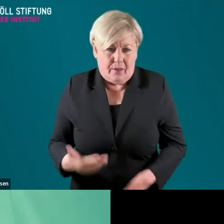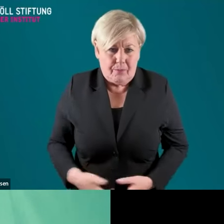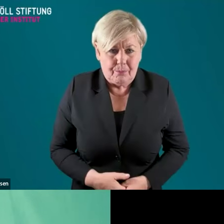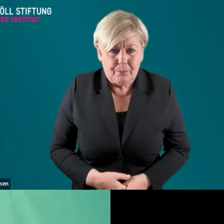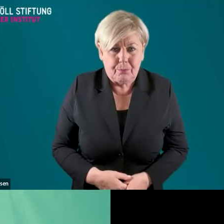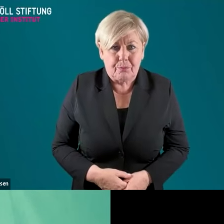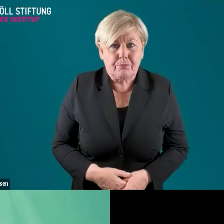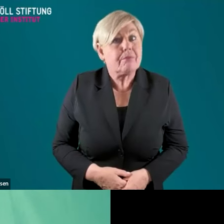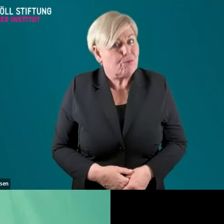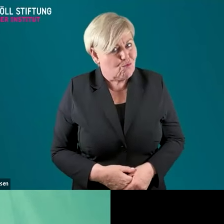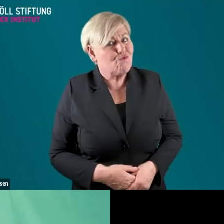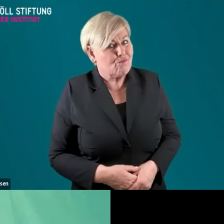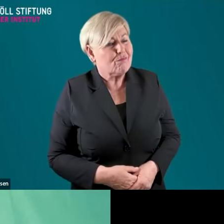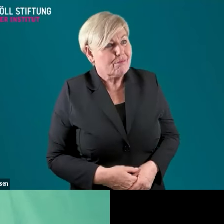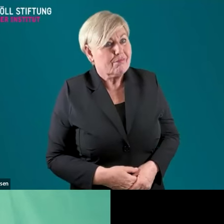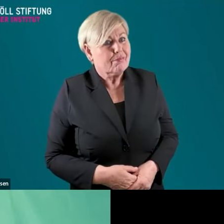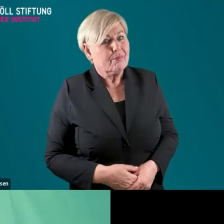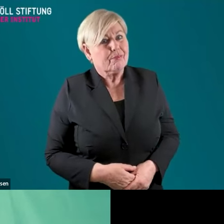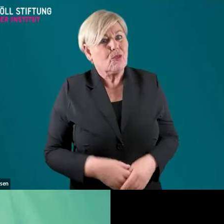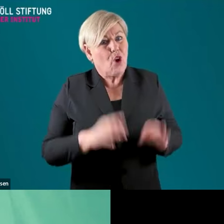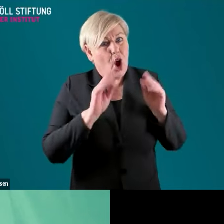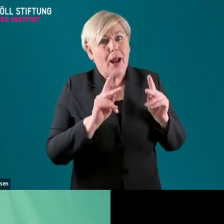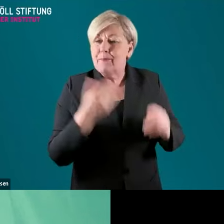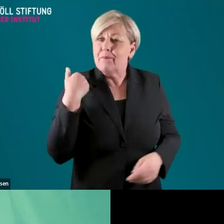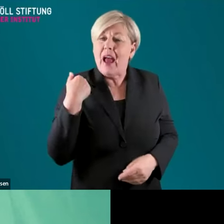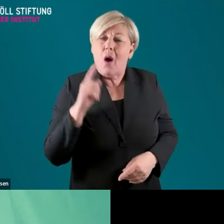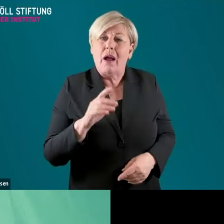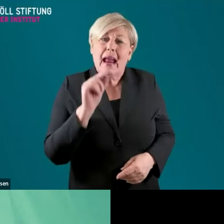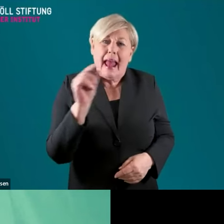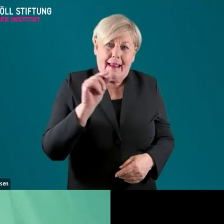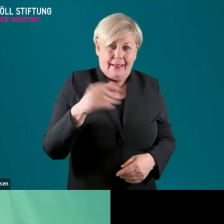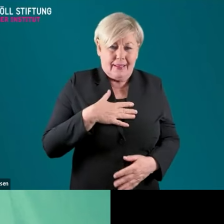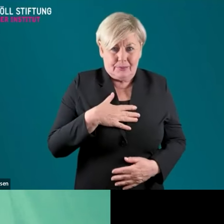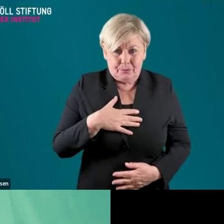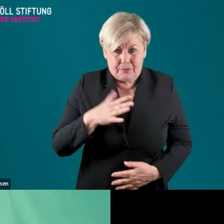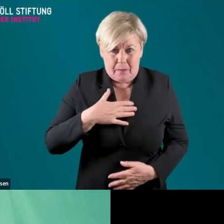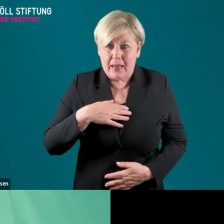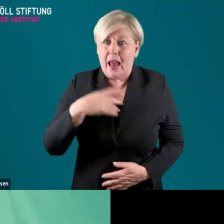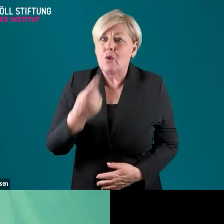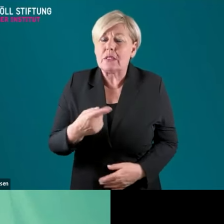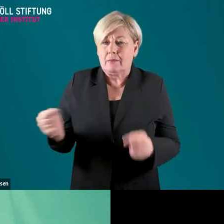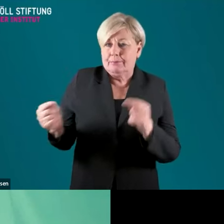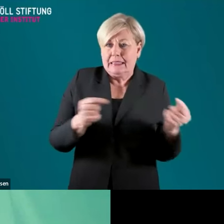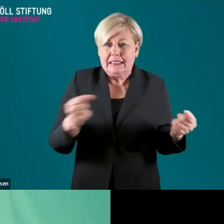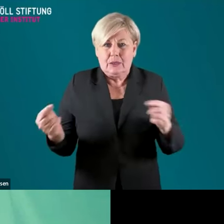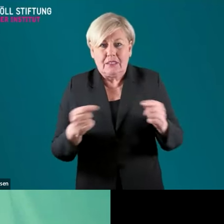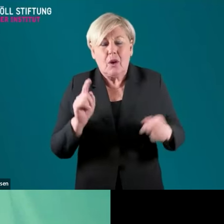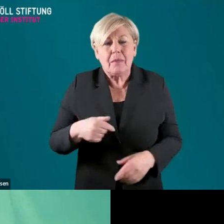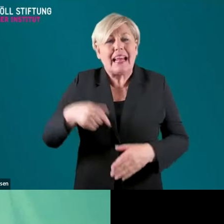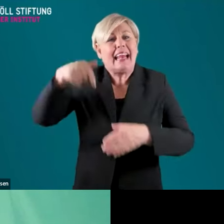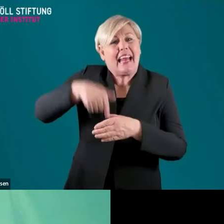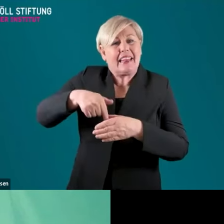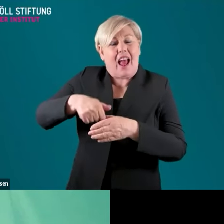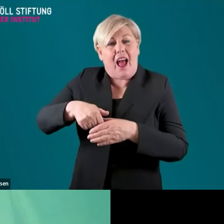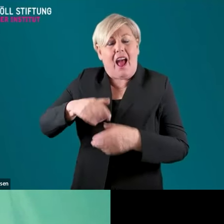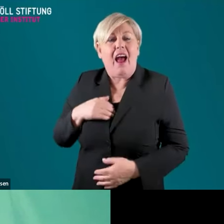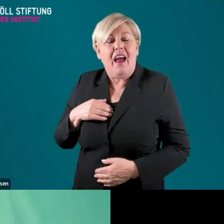Es gab ja so ein kleines Hin und Her zu meiner Aussage, dass es eine innerfeministische Frage ist.